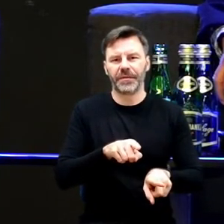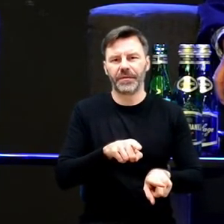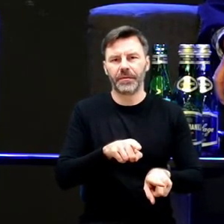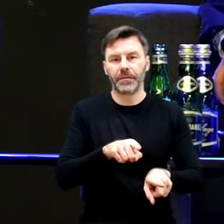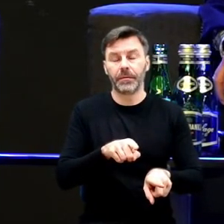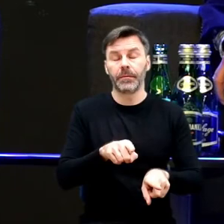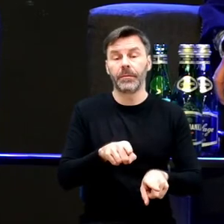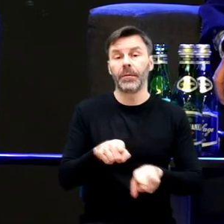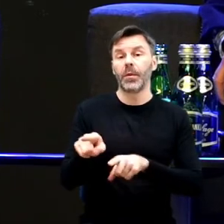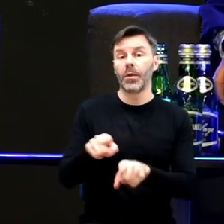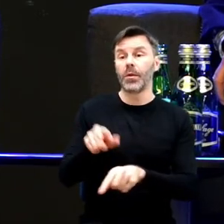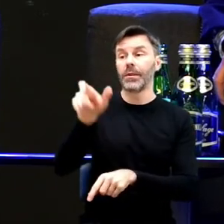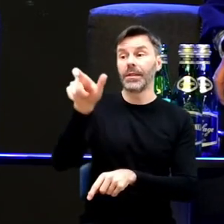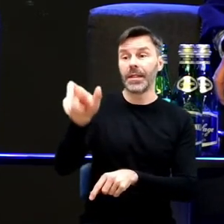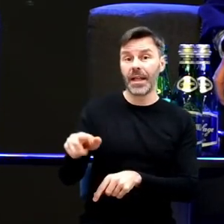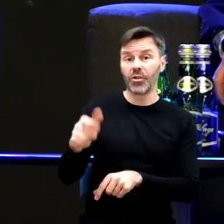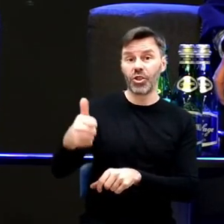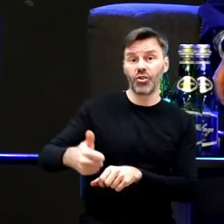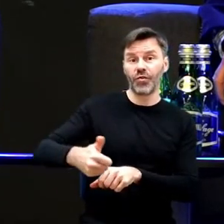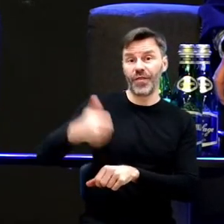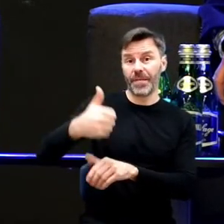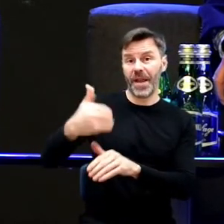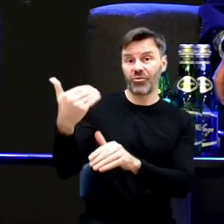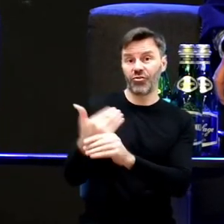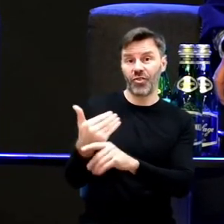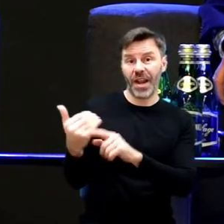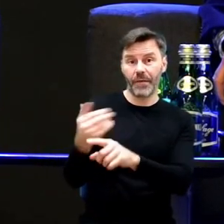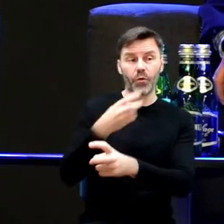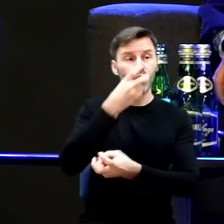zaczyna poszukiwać rąk do pracy.